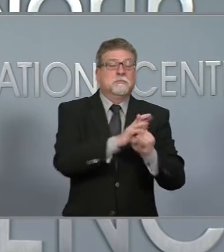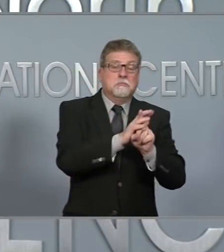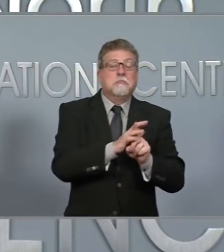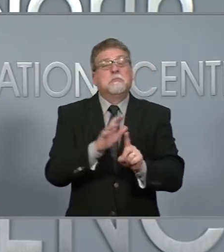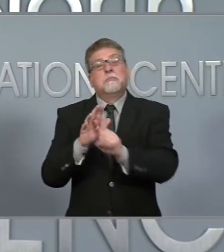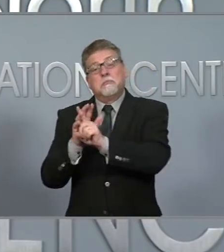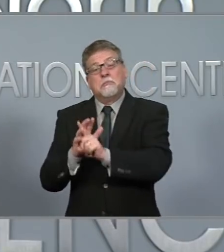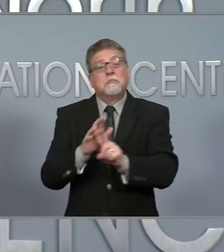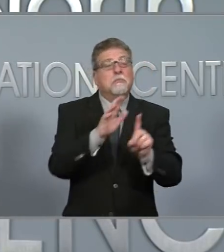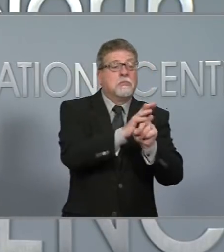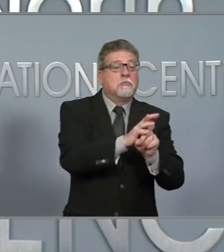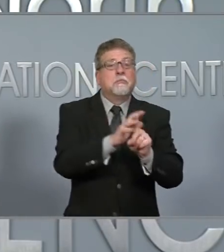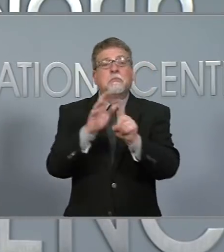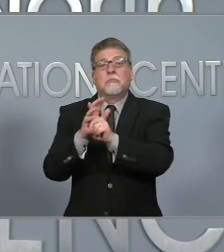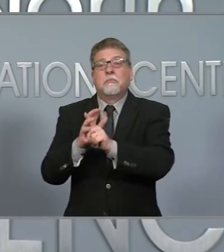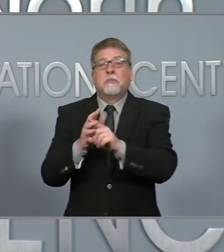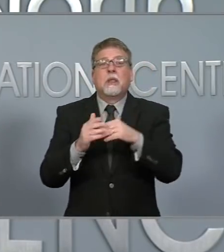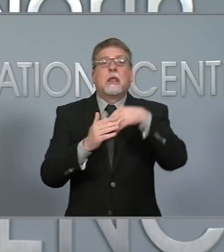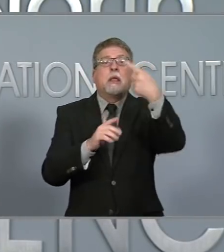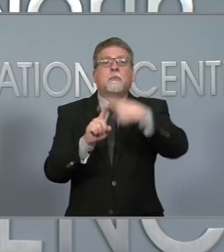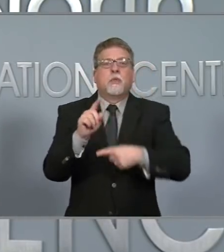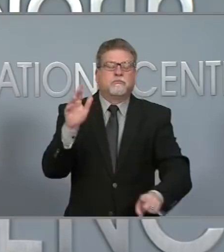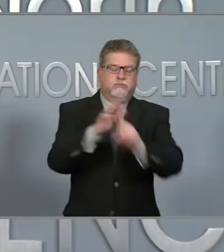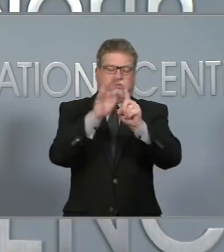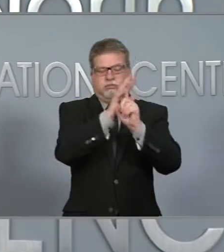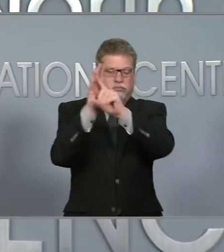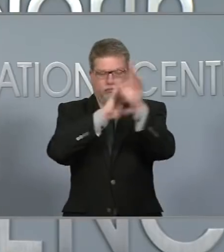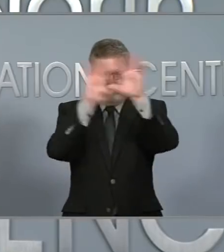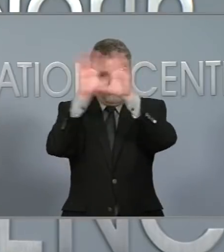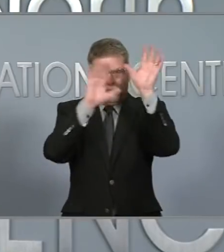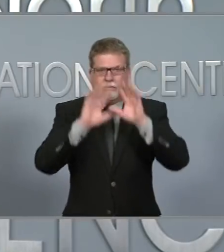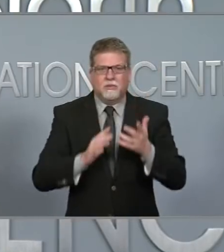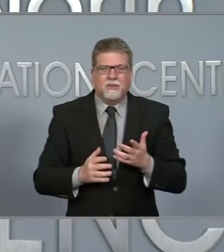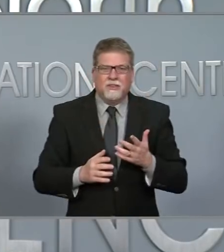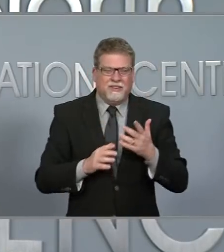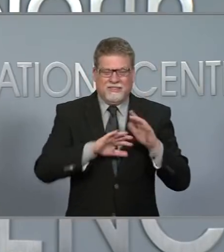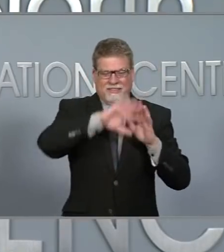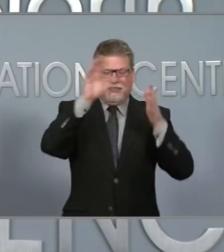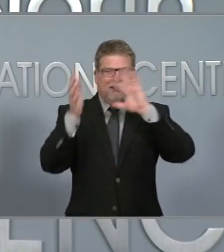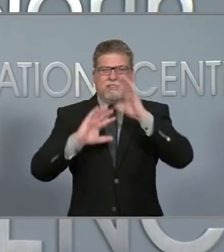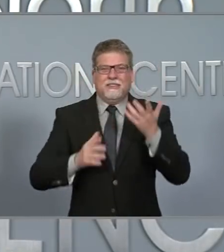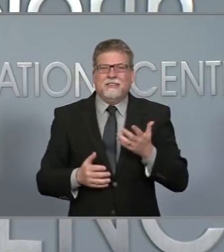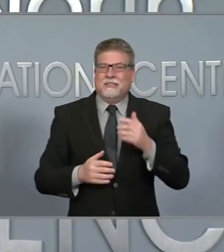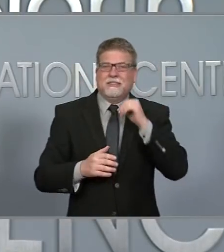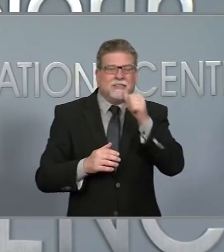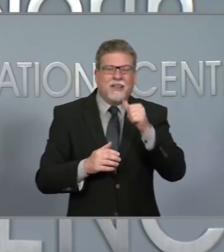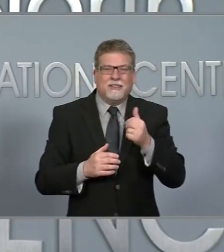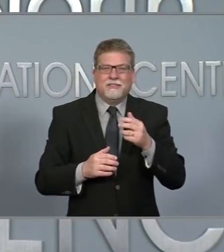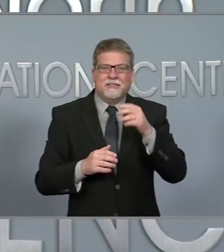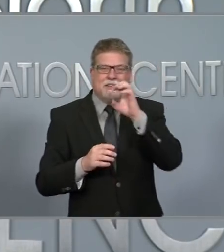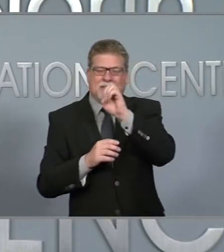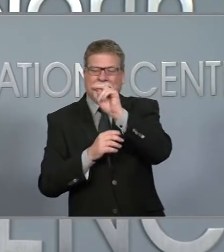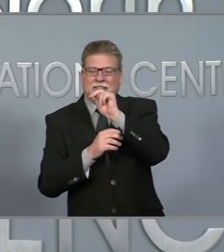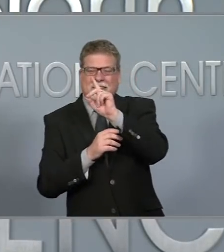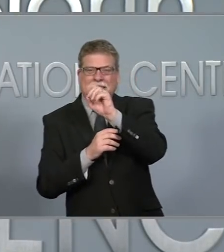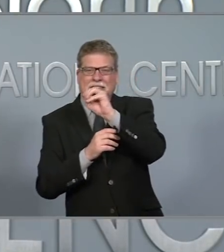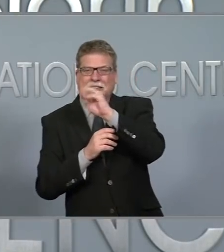concepto de estar en un balance